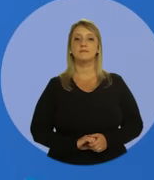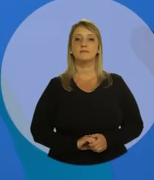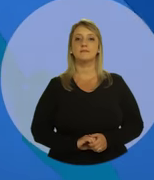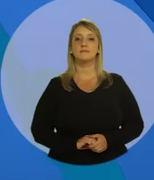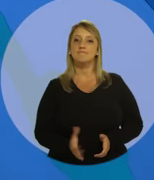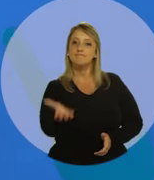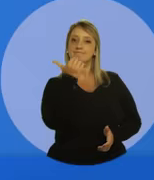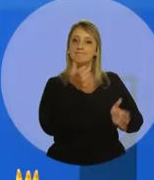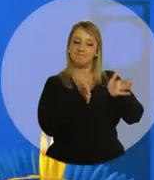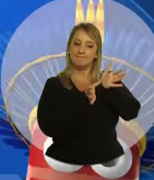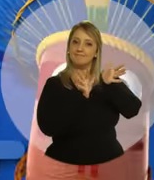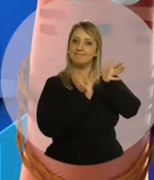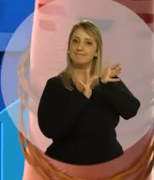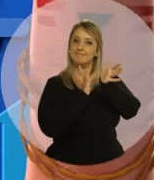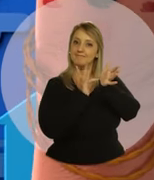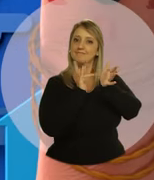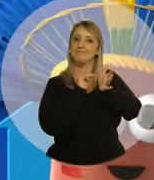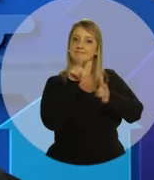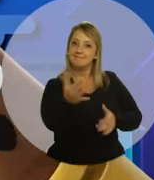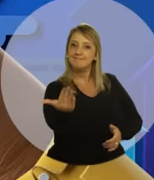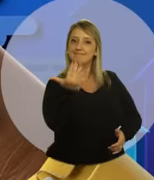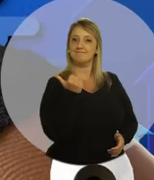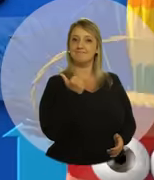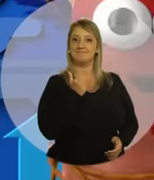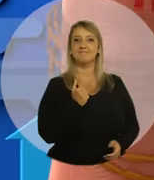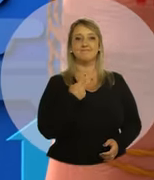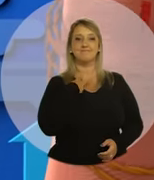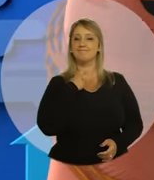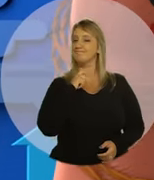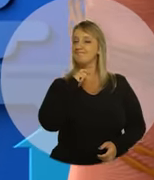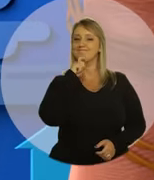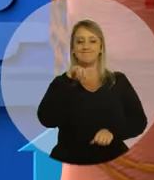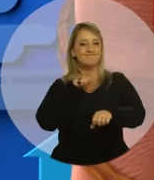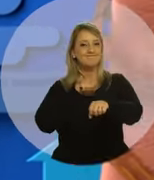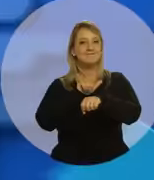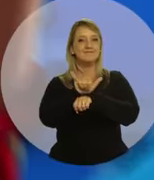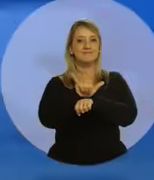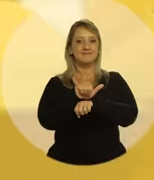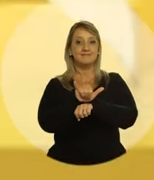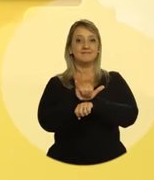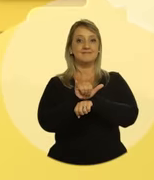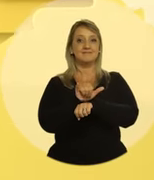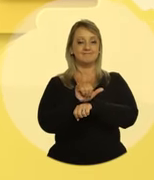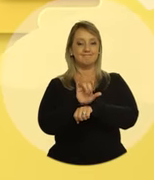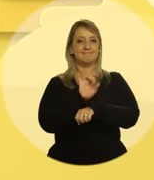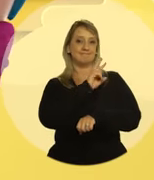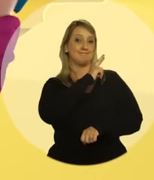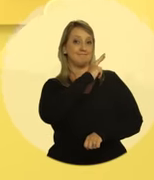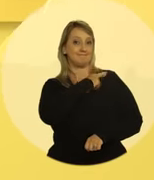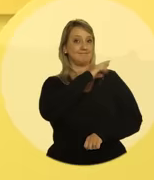Vem pra BIOMETRIA Vem Não pode faltar ninguém A cidadania está na ponta